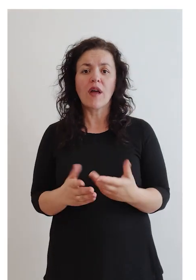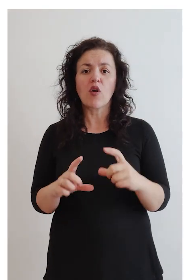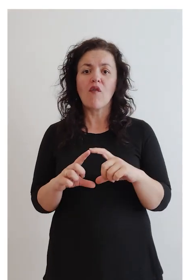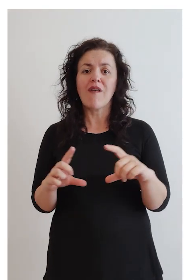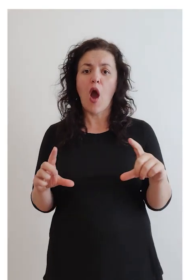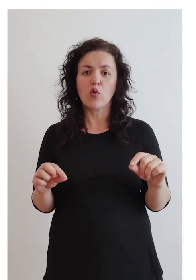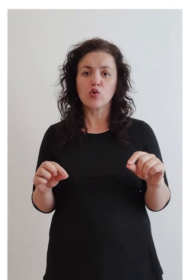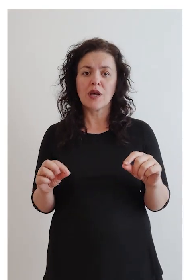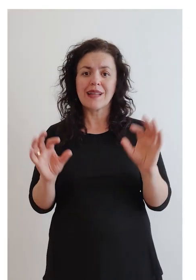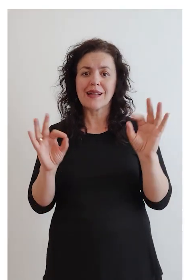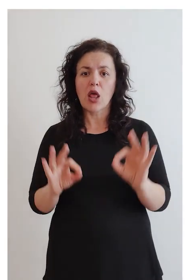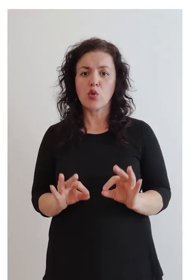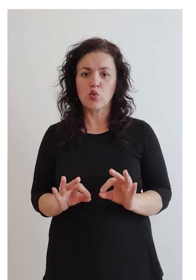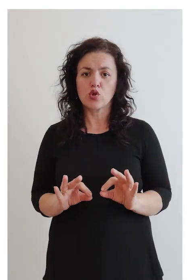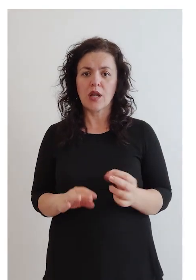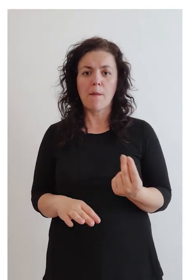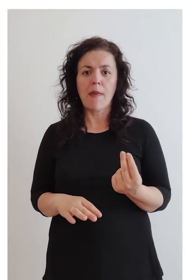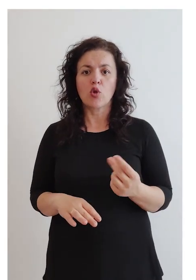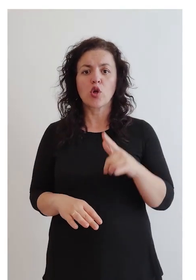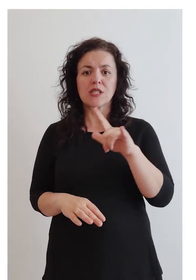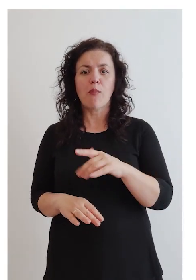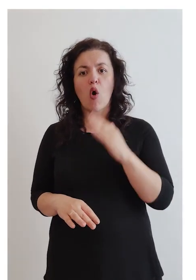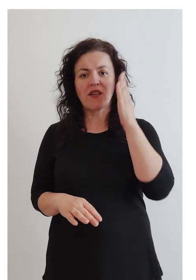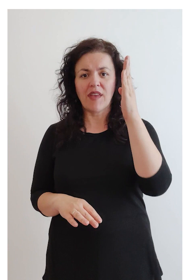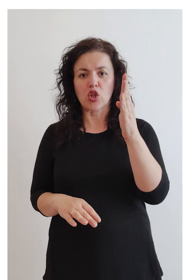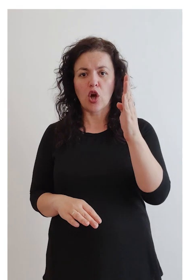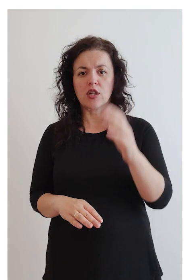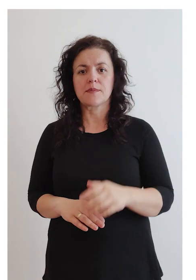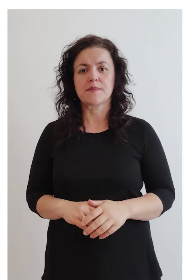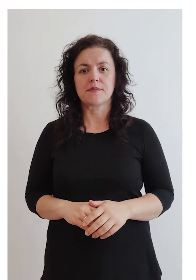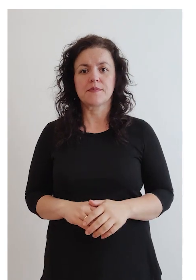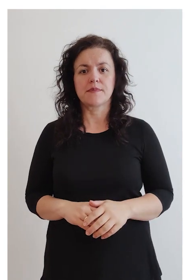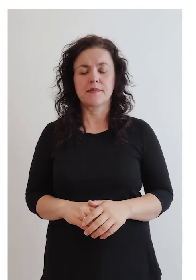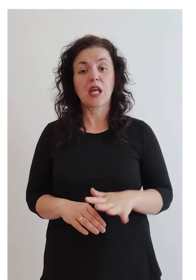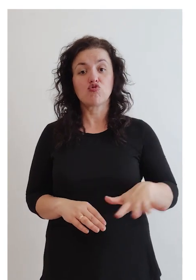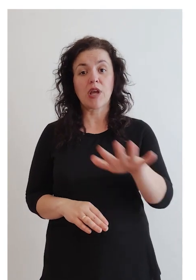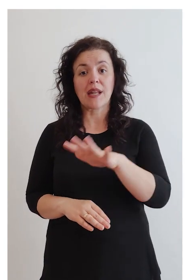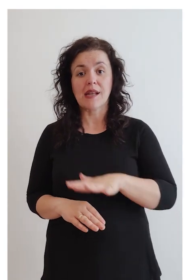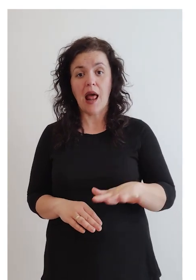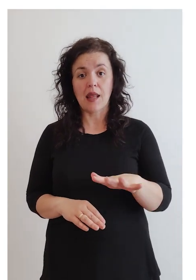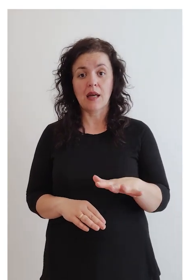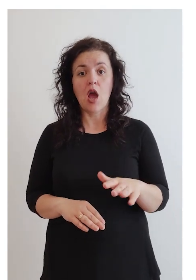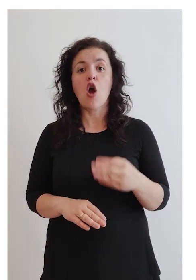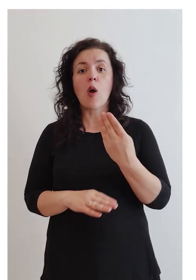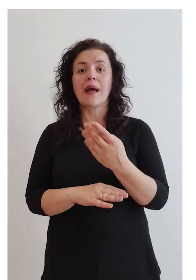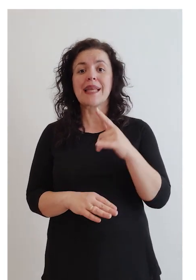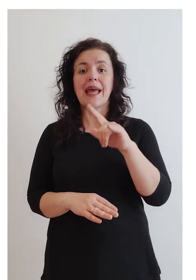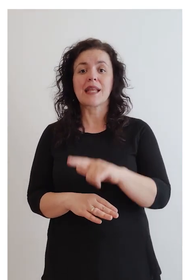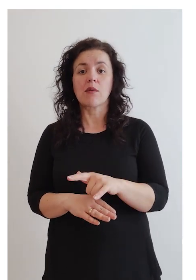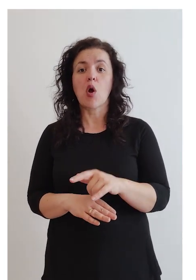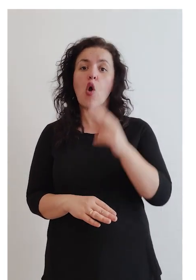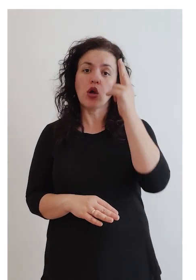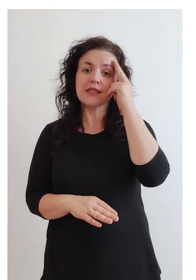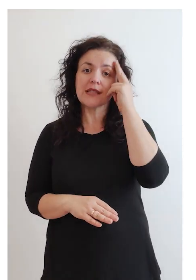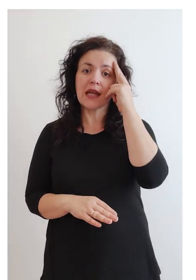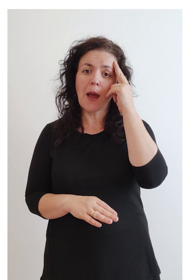În general, companiile aeriene consideră că menirea bagajelor este de a proteja conținutul lor în timpul tranzitului